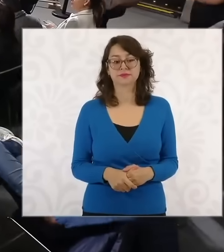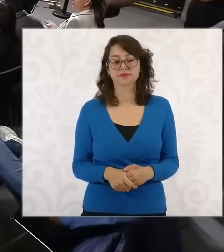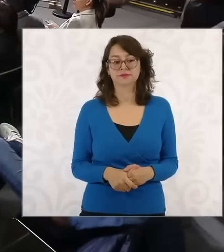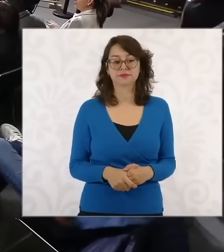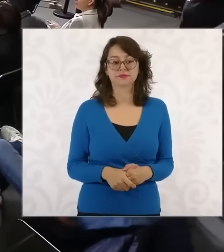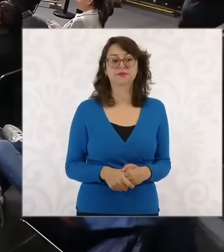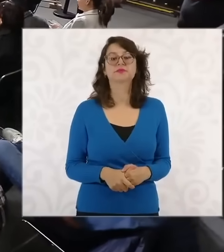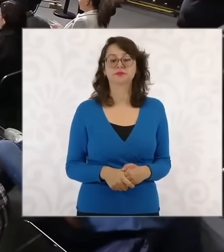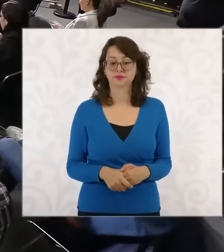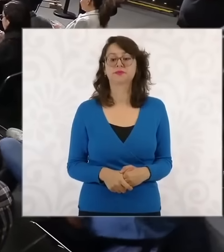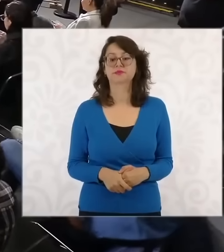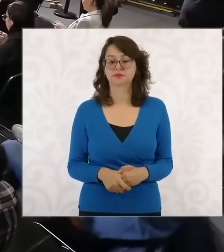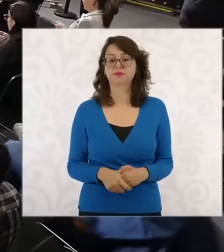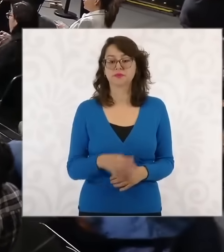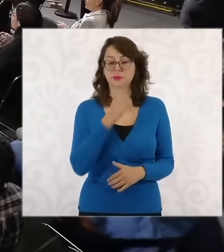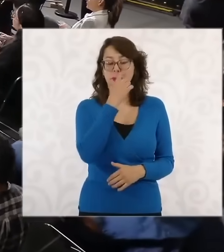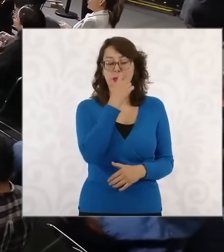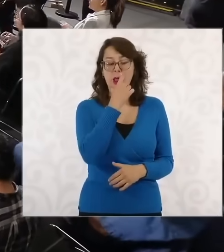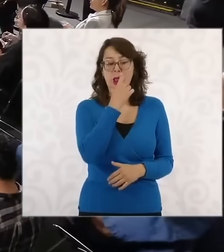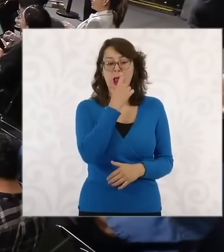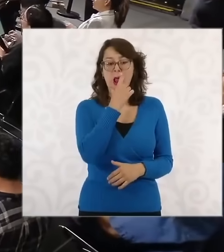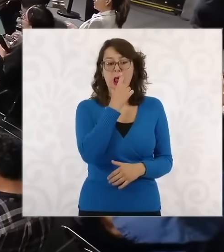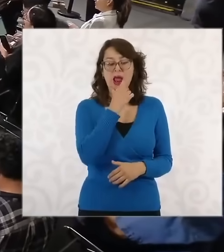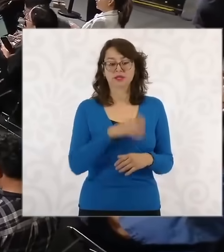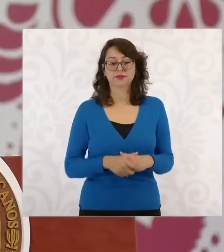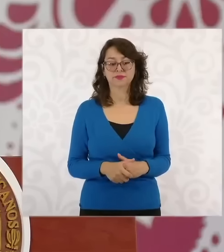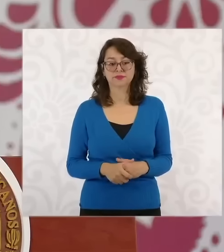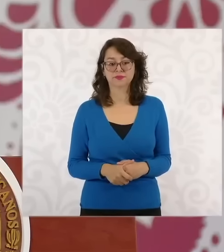Sí, de hecho precisamente uno de los insumos, varios de los insumos que vien en este paquete